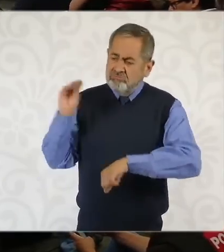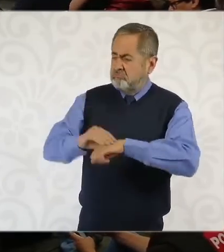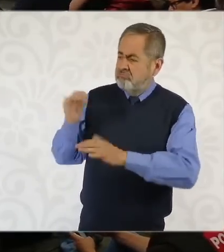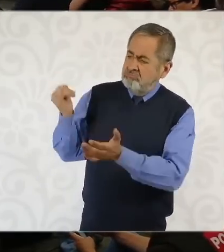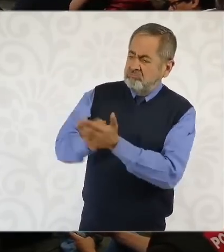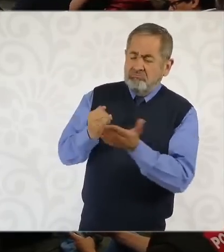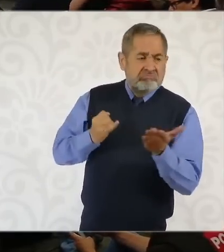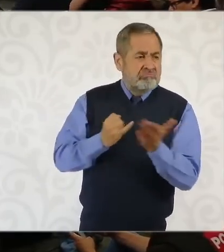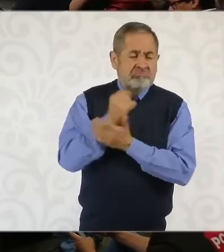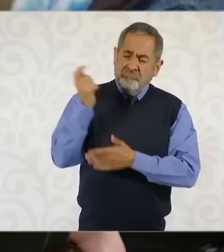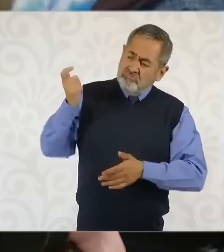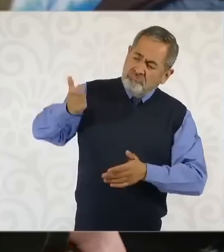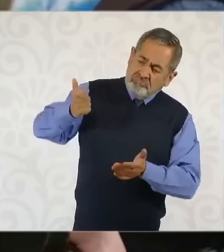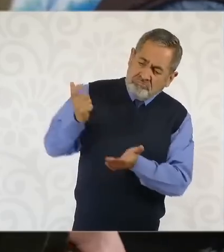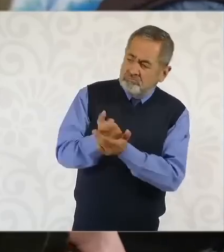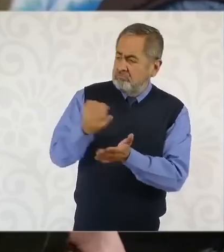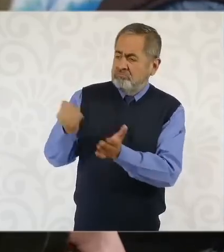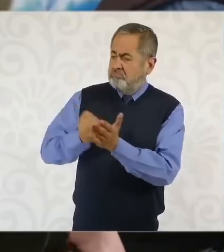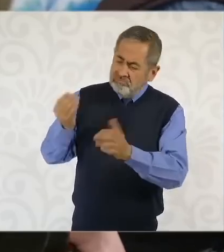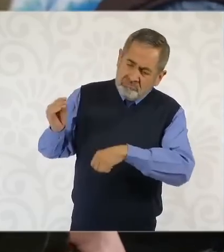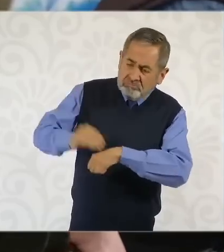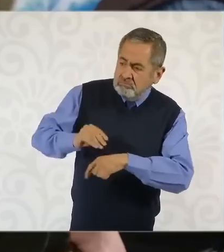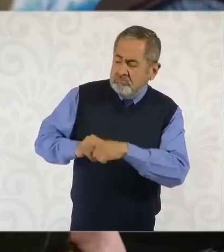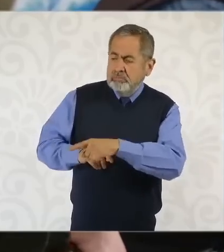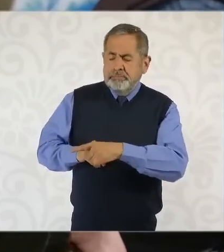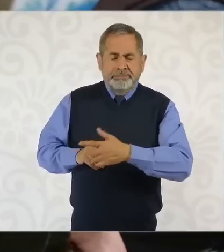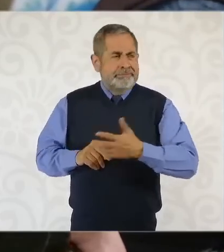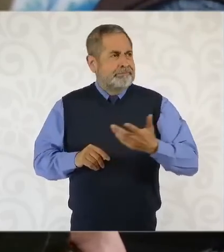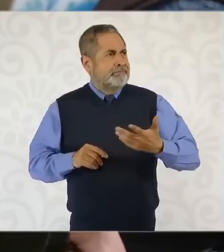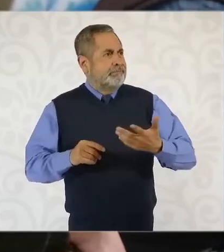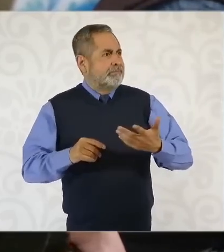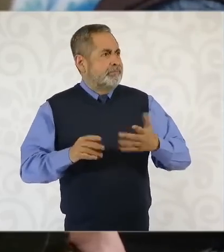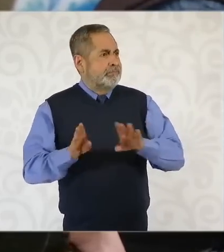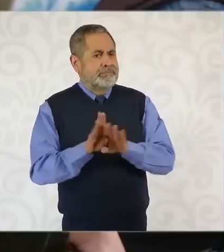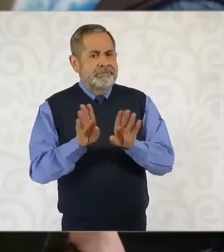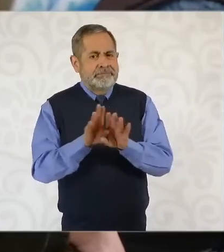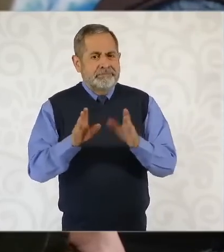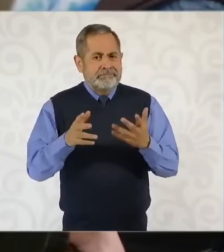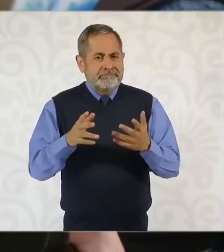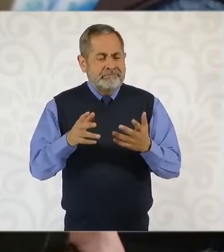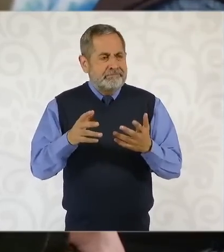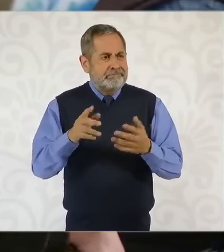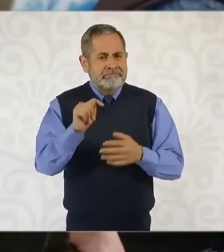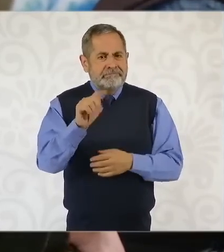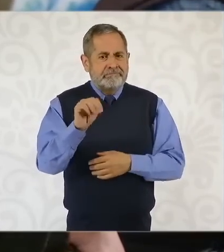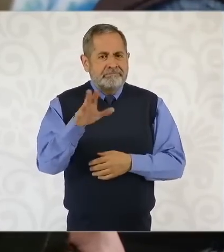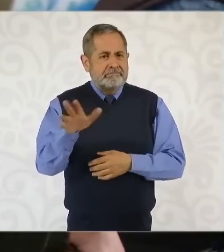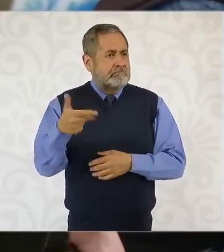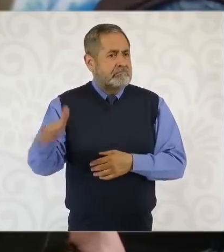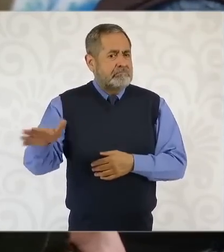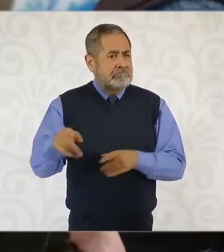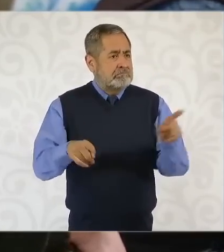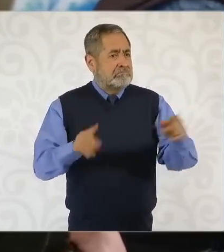de aranceles porque pues prácticamente pues dejó fuera de la jugada este este acuerdo trilateral